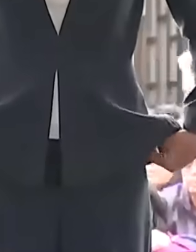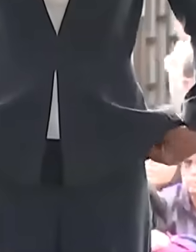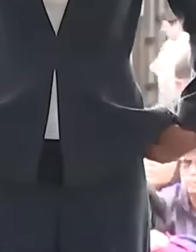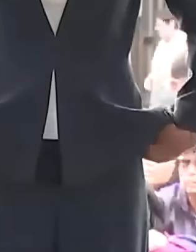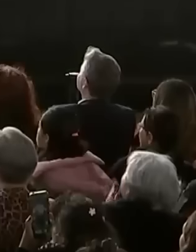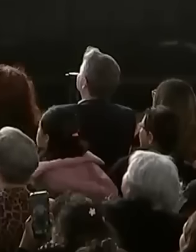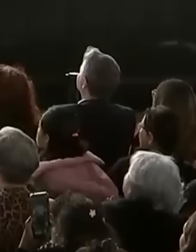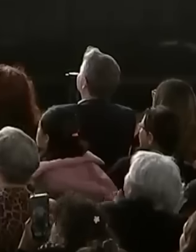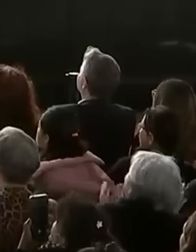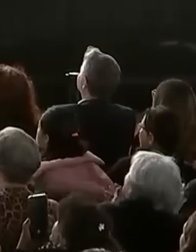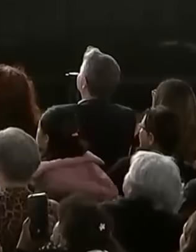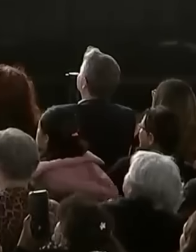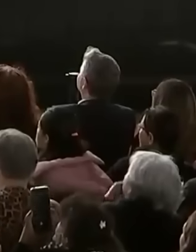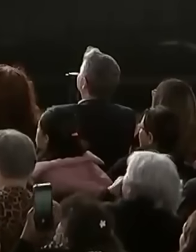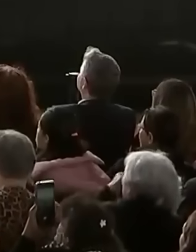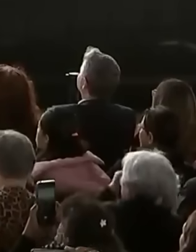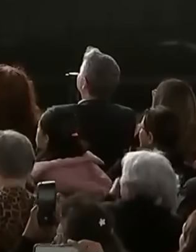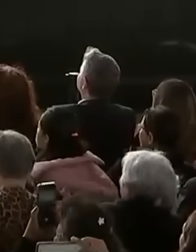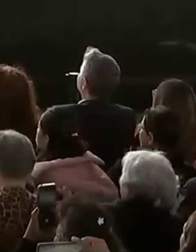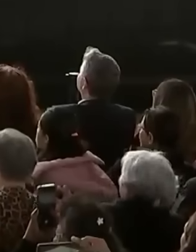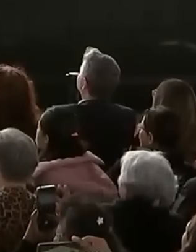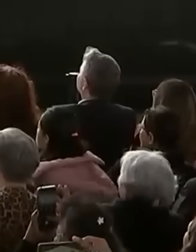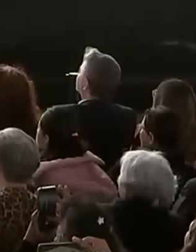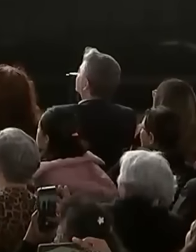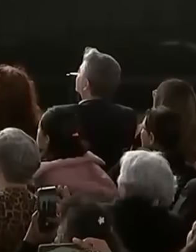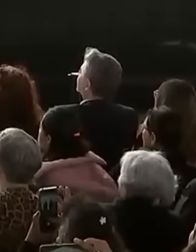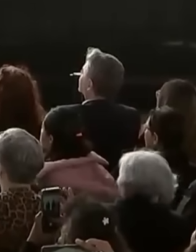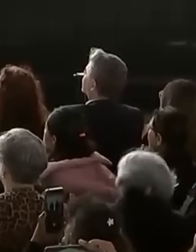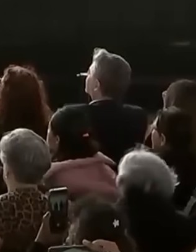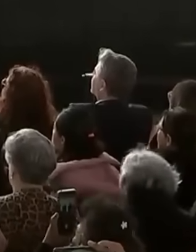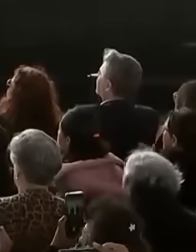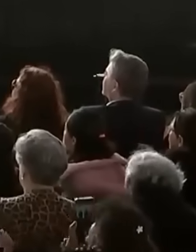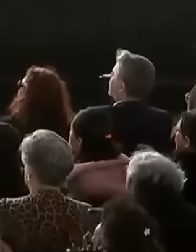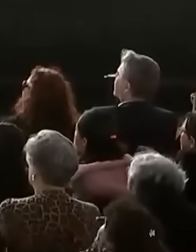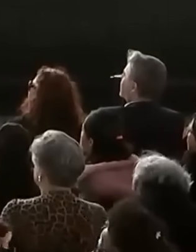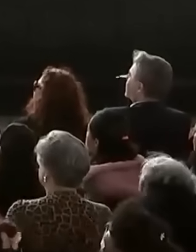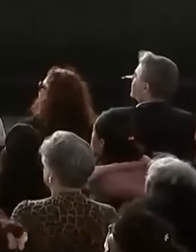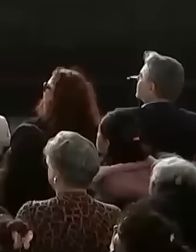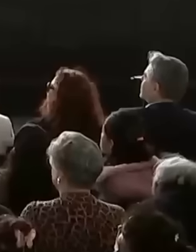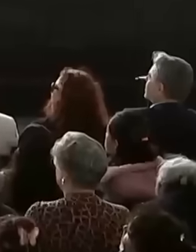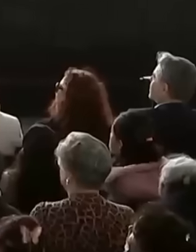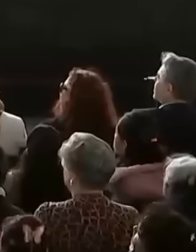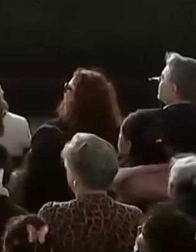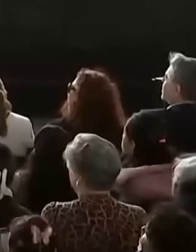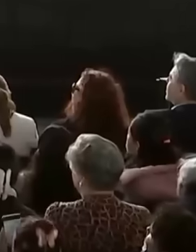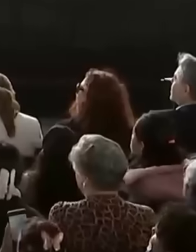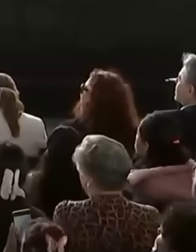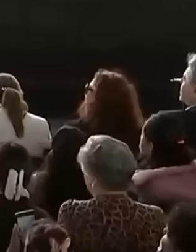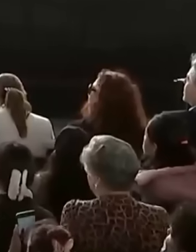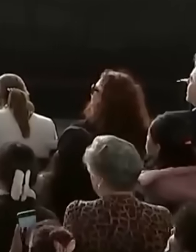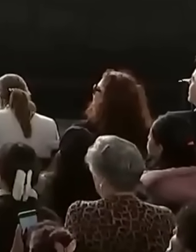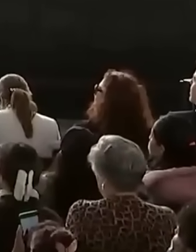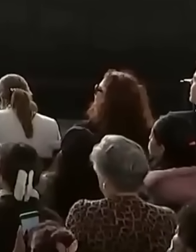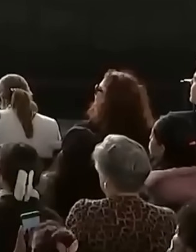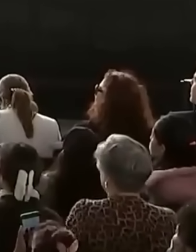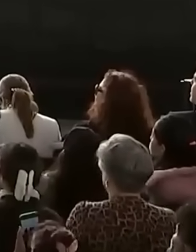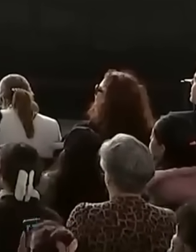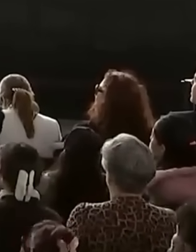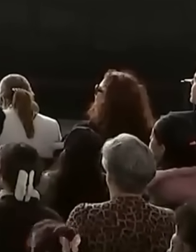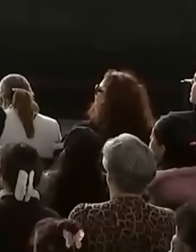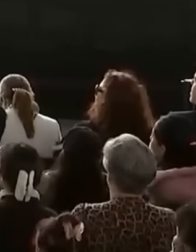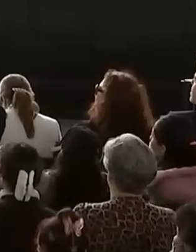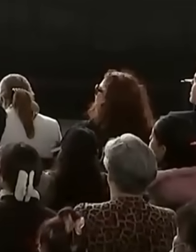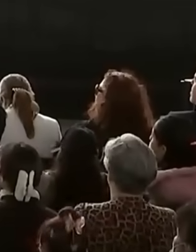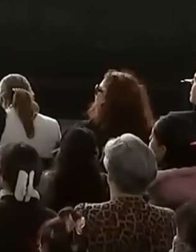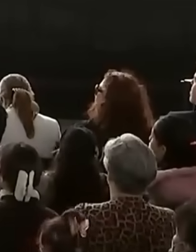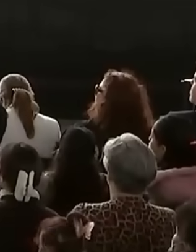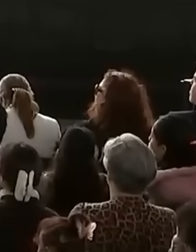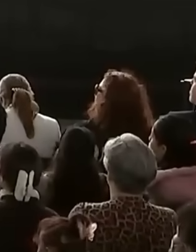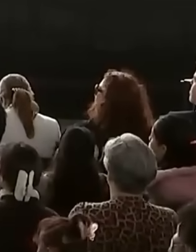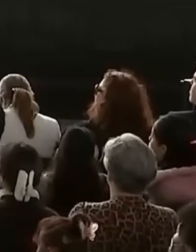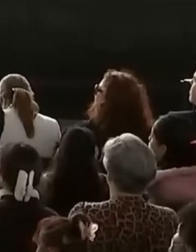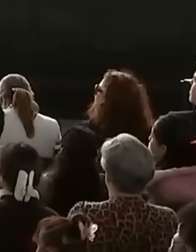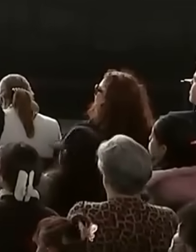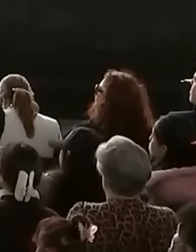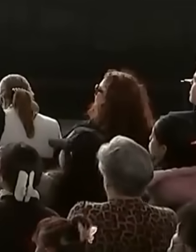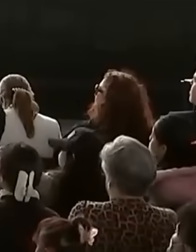La licenciada Claudia Curiel de Icasa, secretaria de cultura, hará uso de la palabra. [Aplausos] Muy